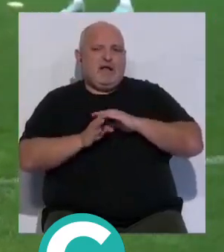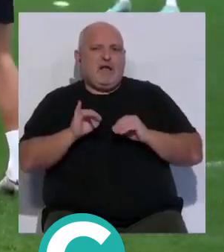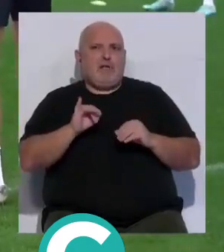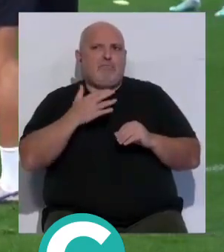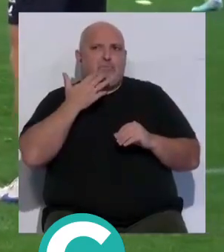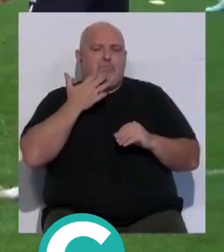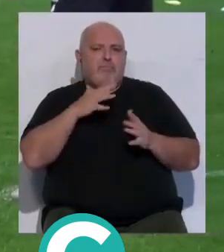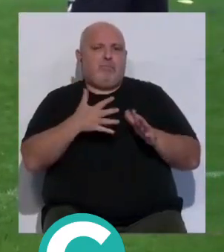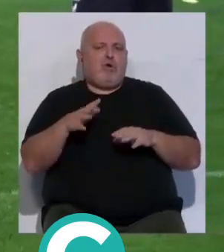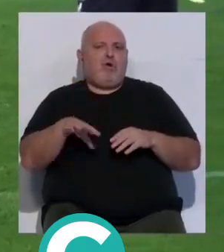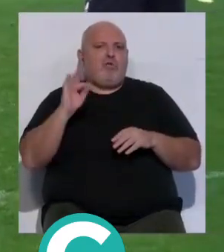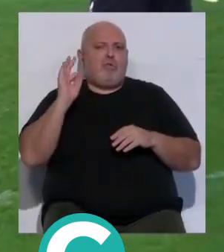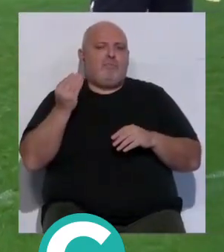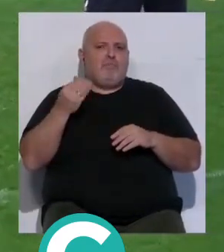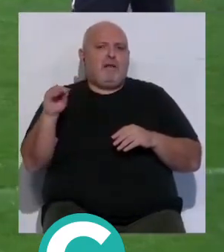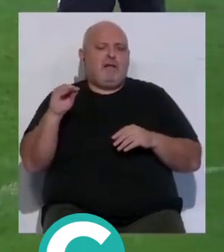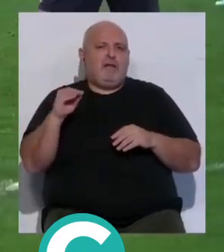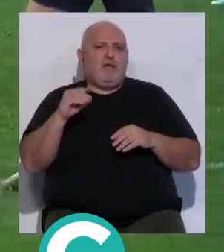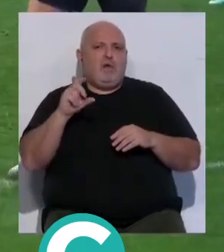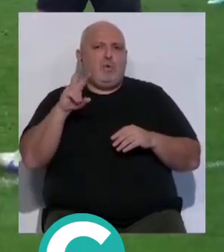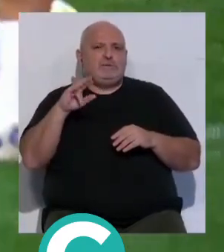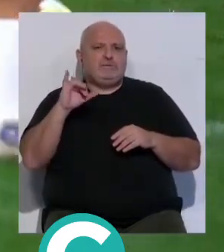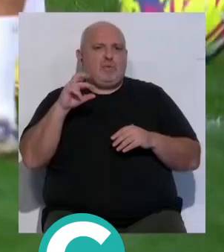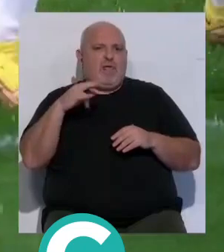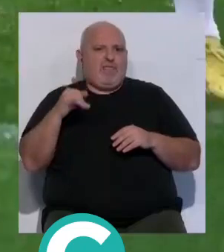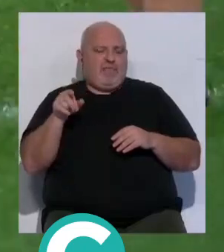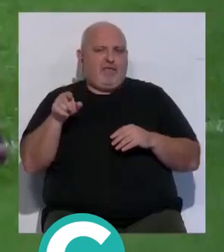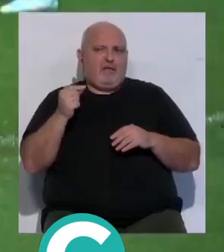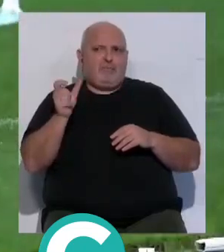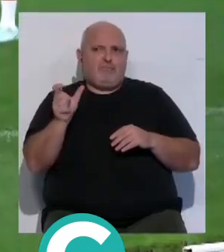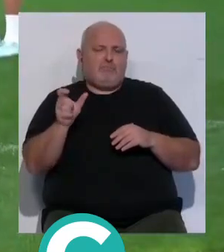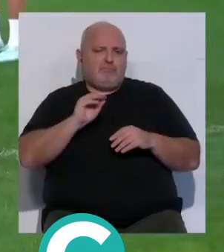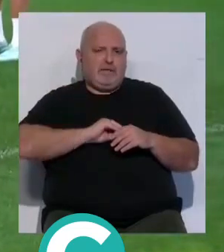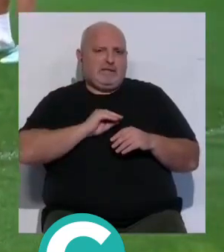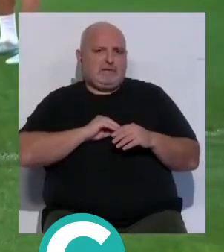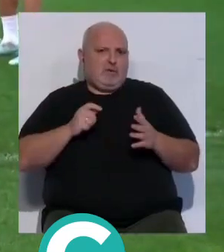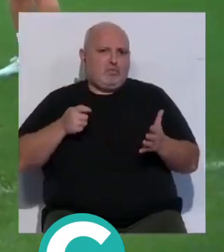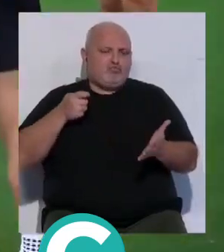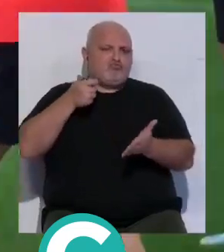la opción de reforzarse con Call Luis Suárez con unas cantidades bastante importantes a la hora de